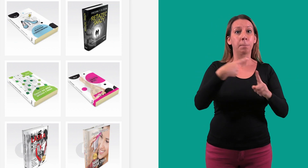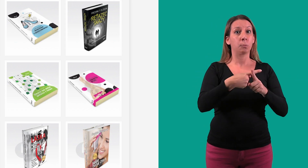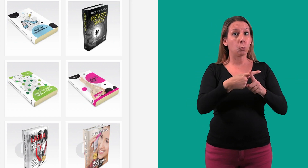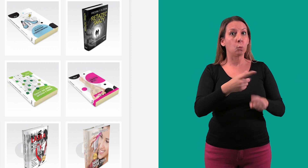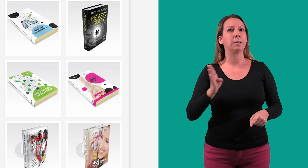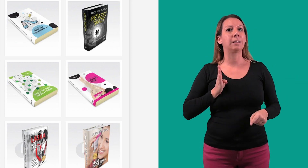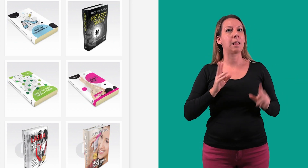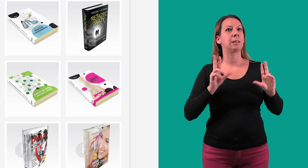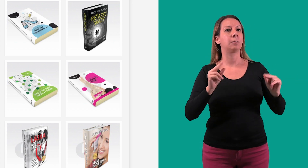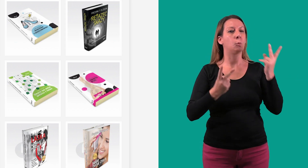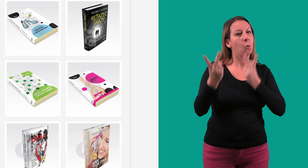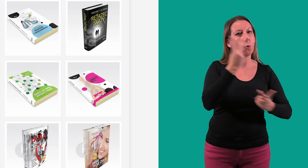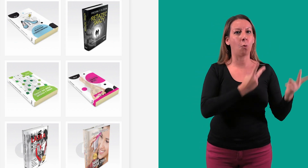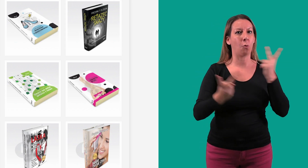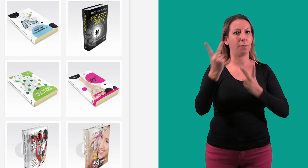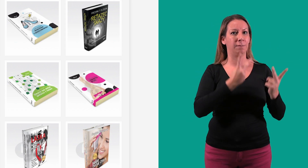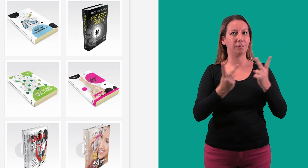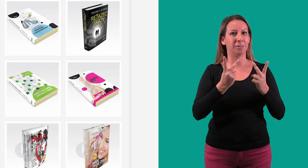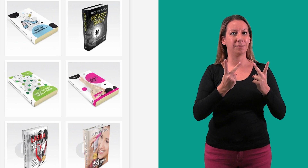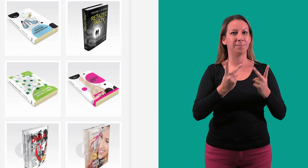e a trovare nuovi clienti.